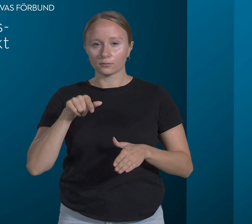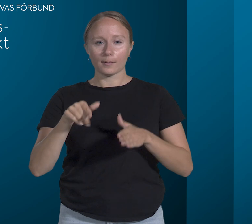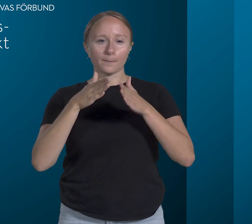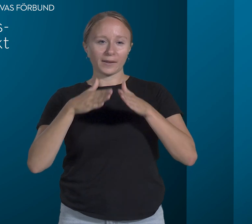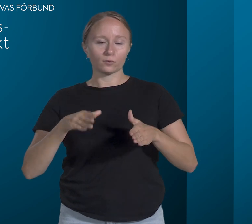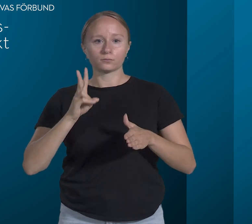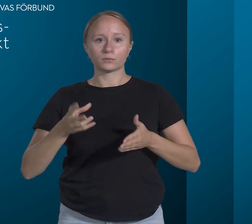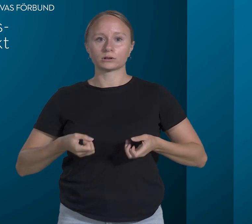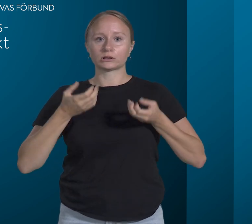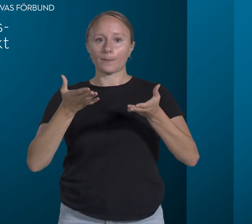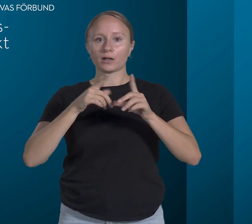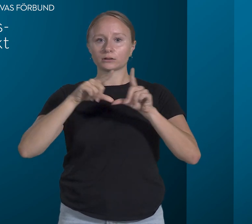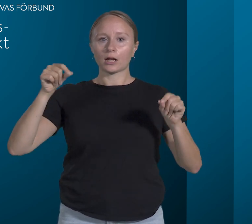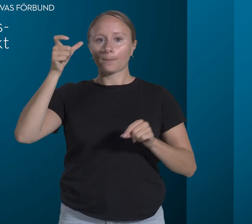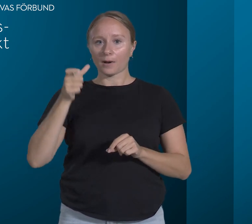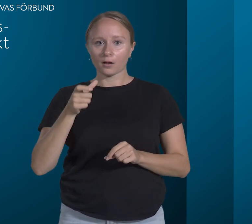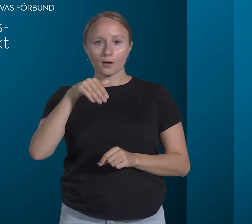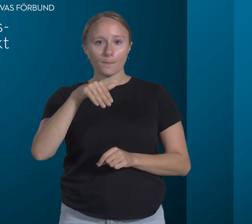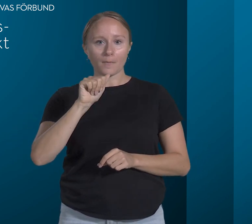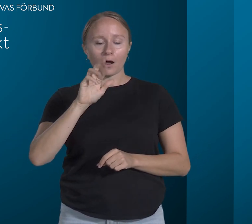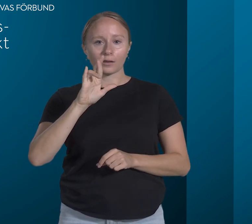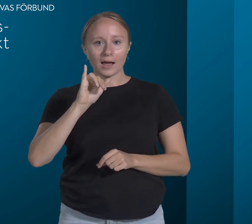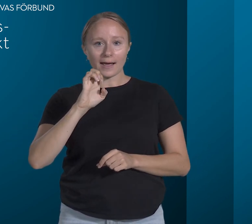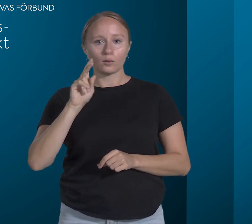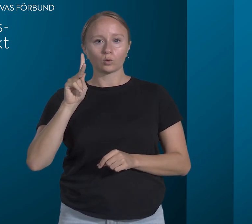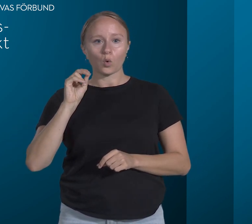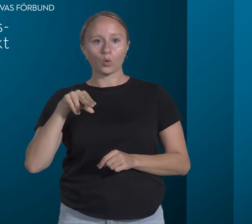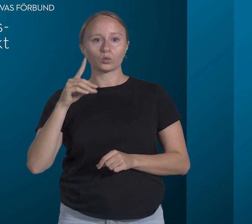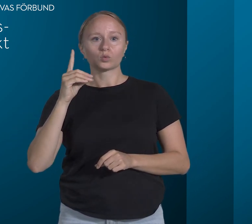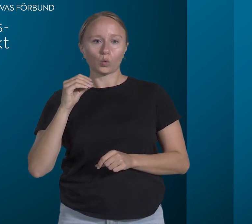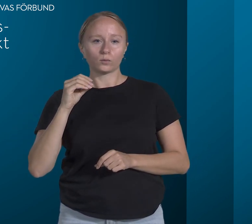Konceptet skapades av den japanska Marie Kondo -